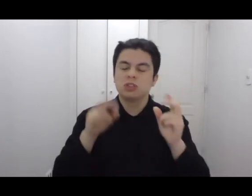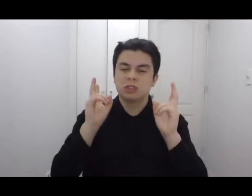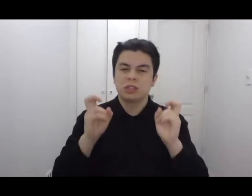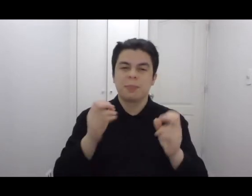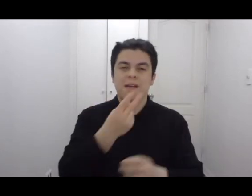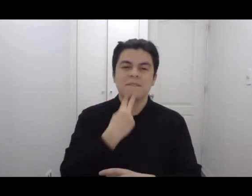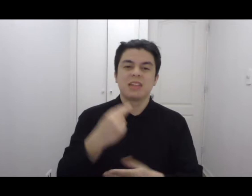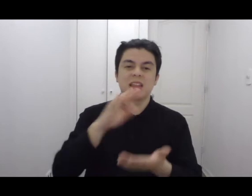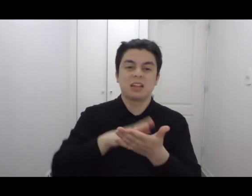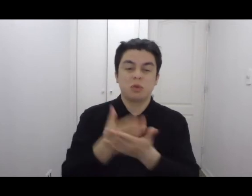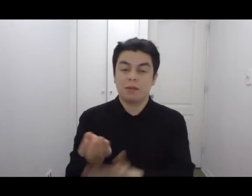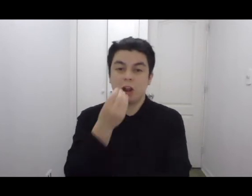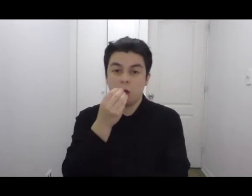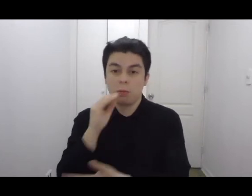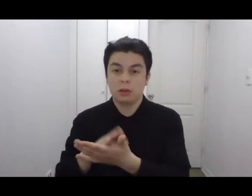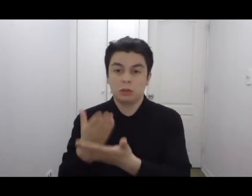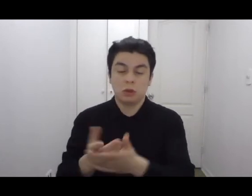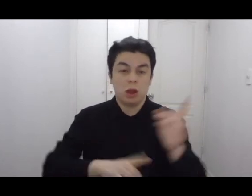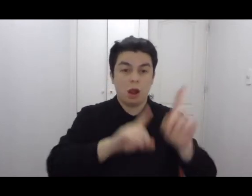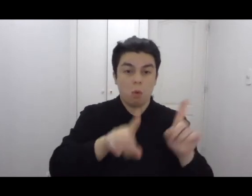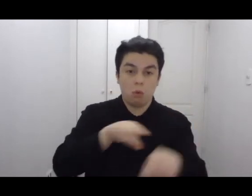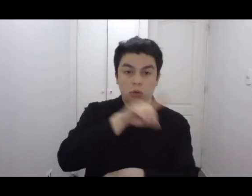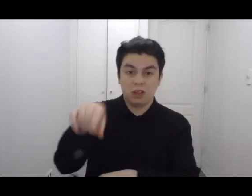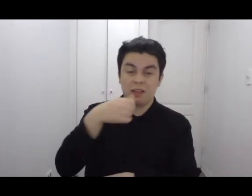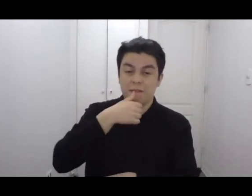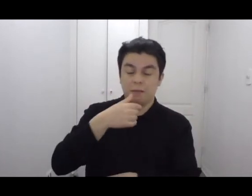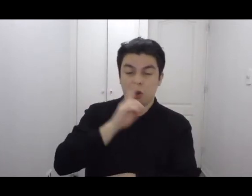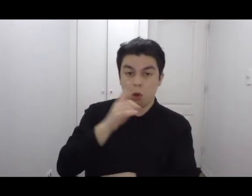la vida saludable y para la alimentación saludable para la gente que no sabía hay